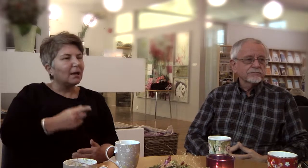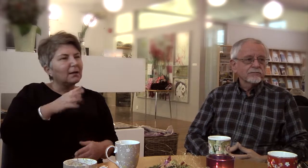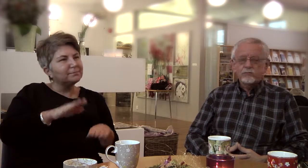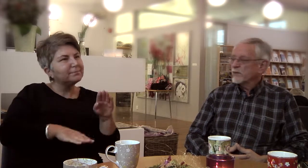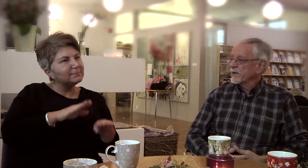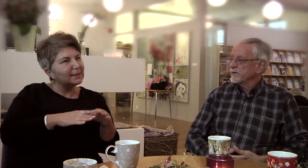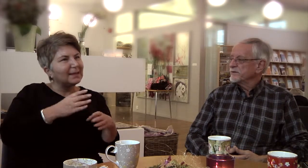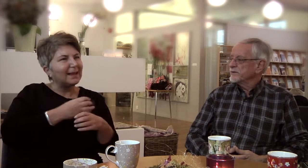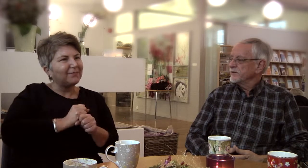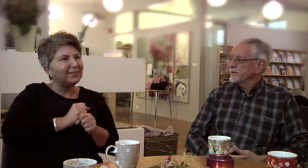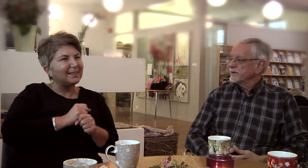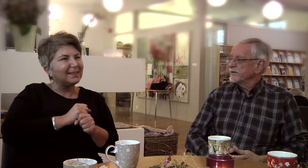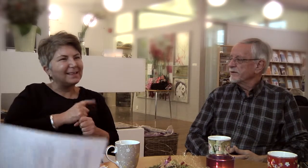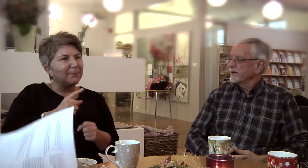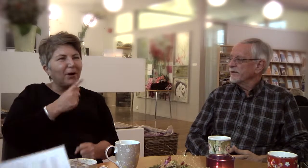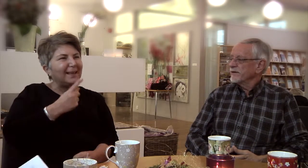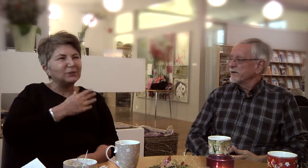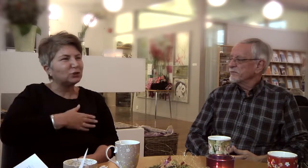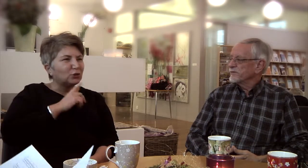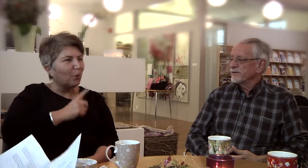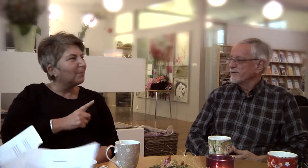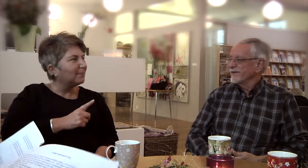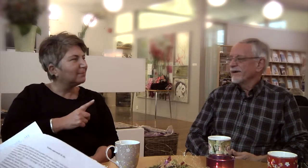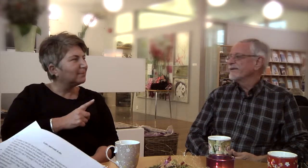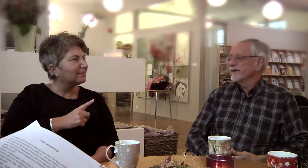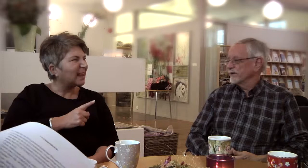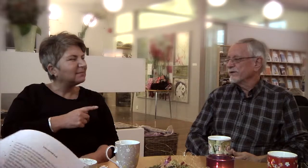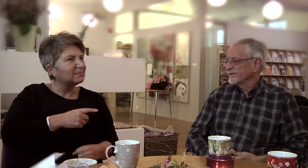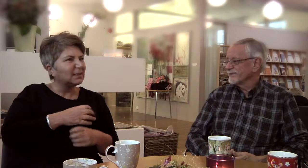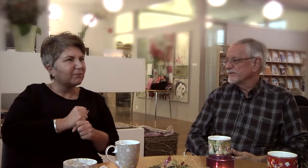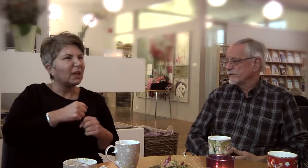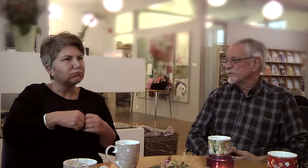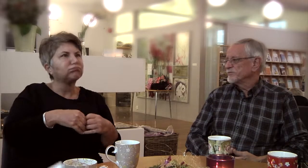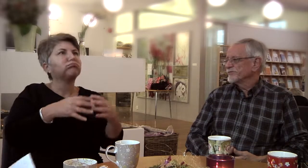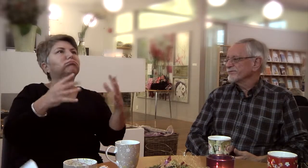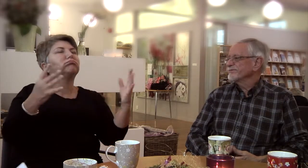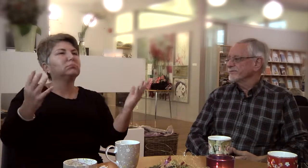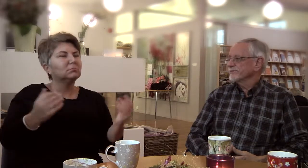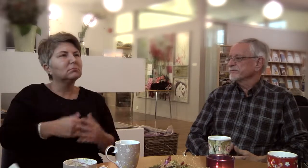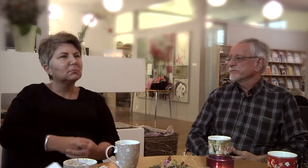Det varierer jo fordi kreft er ikke bare en sykdom. Kreft er så mangt.